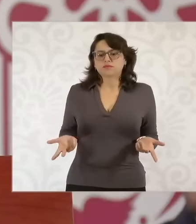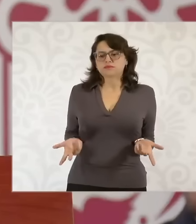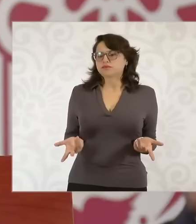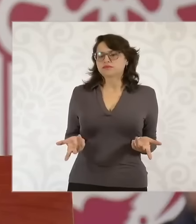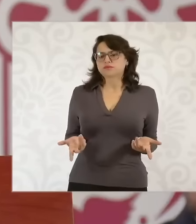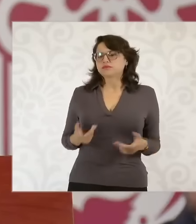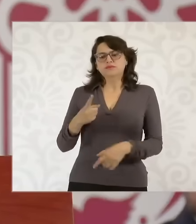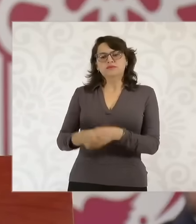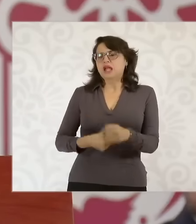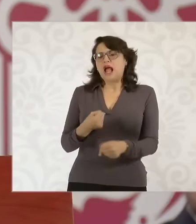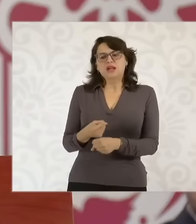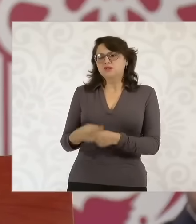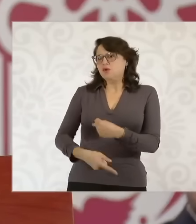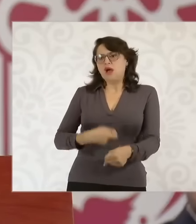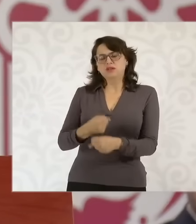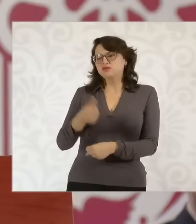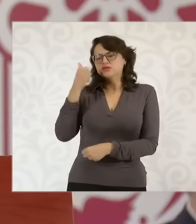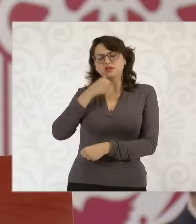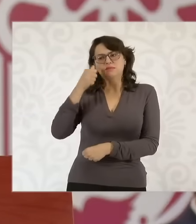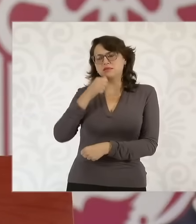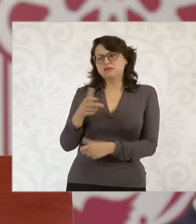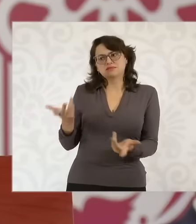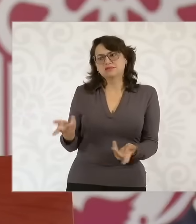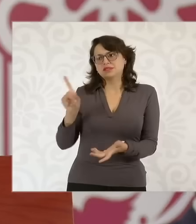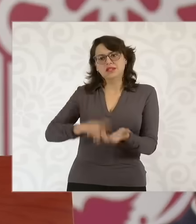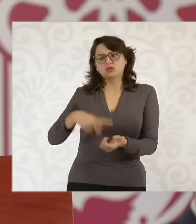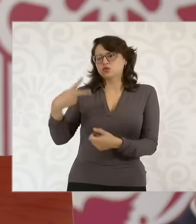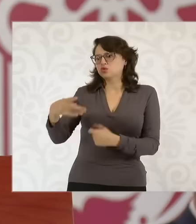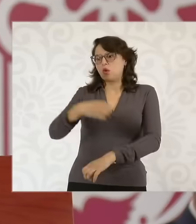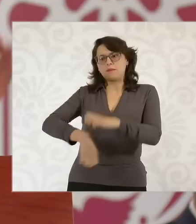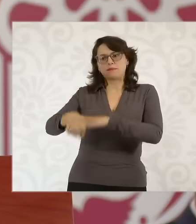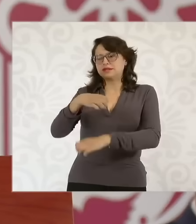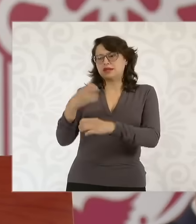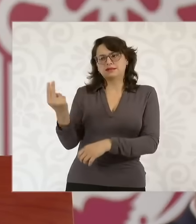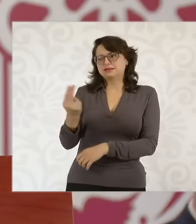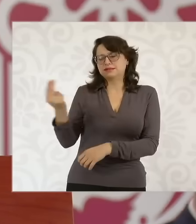todos los años, forma parte de sus necesidades de de financiamiento normales. Lo importante es